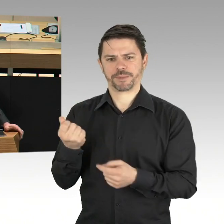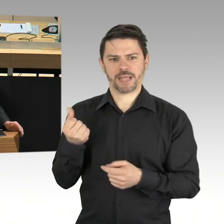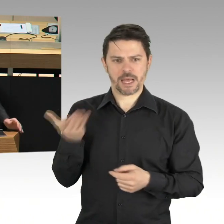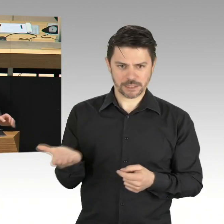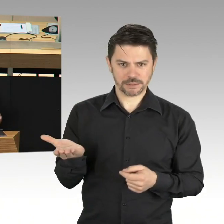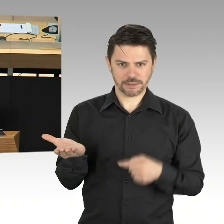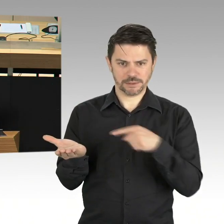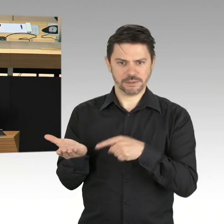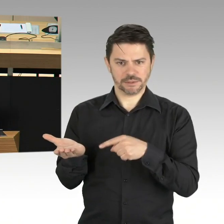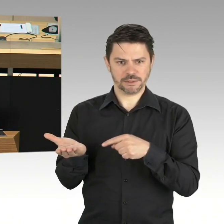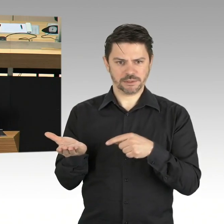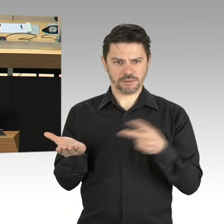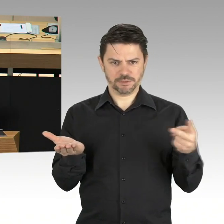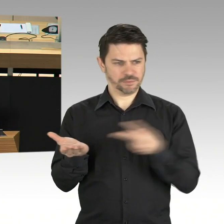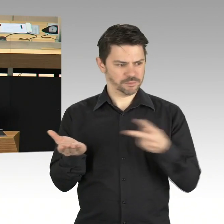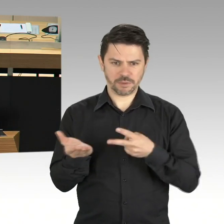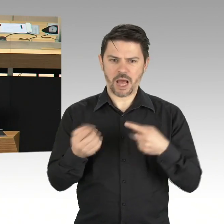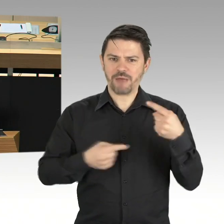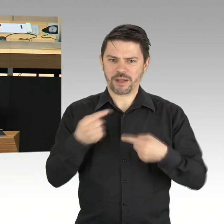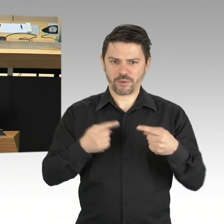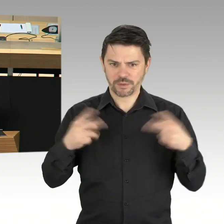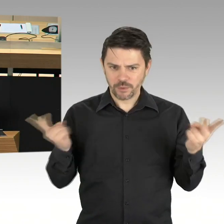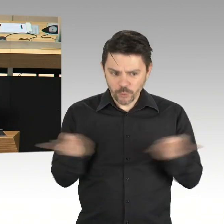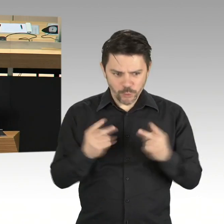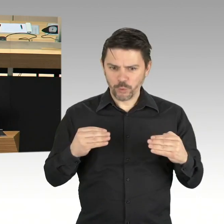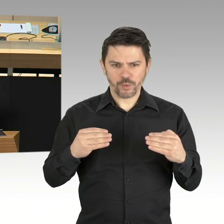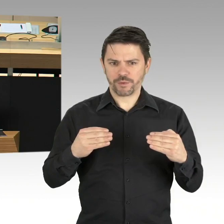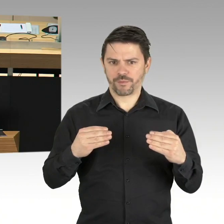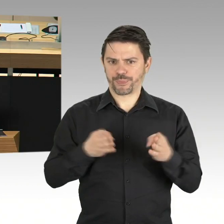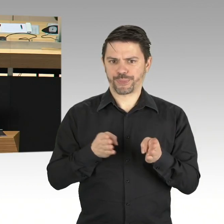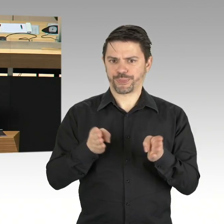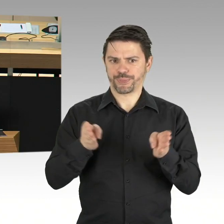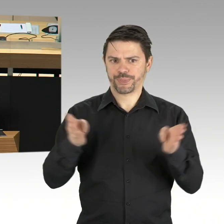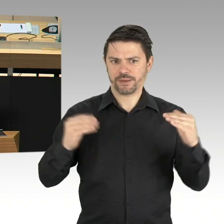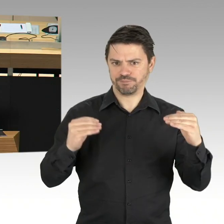das verfügbare Haushaltseinkommen um 8,3 Prozent gestiegen ist.